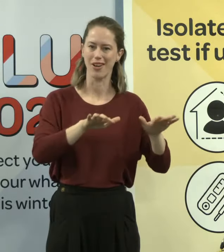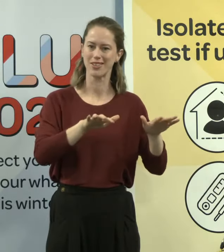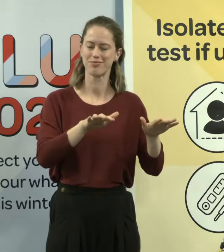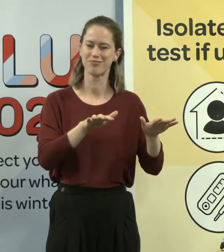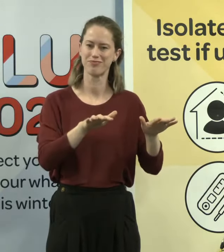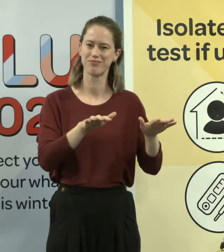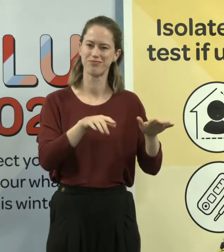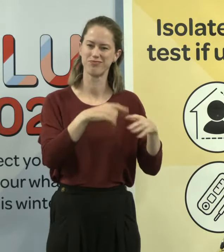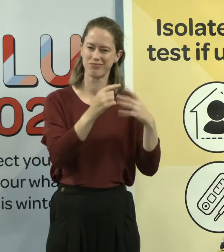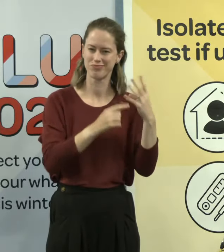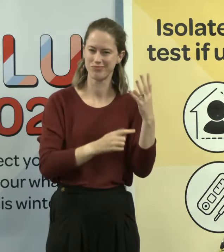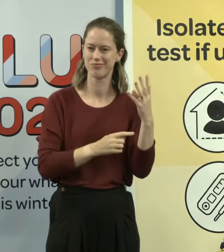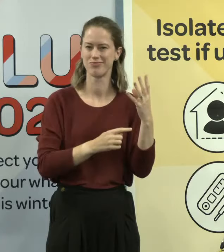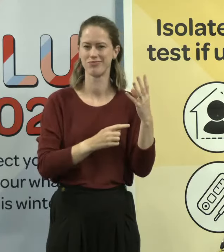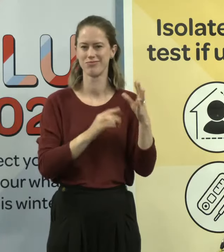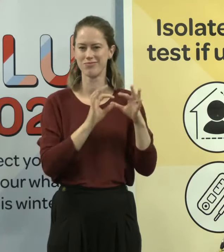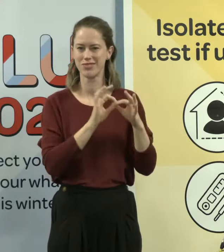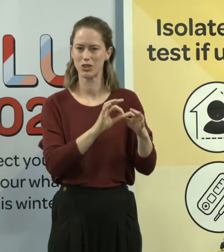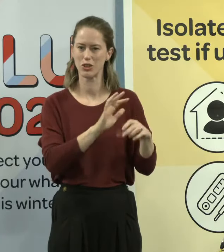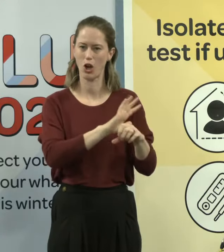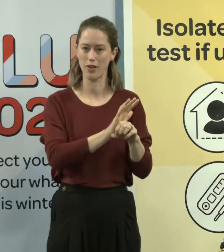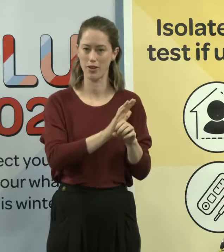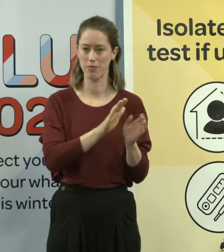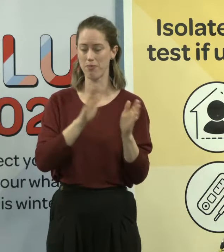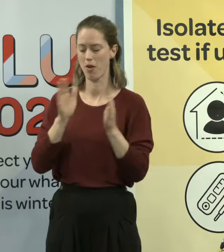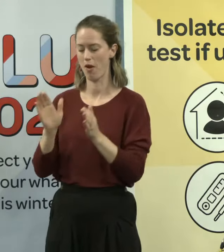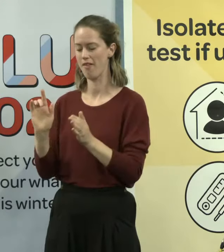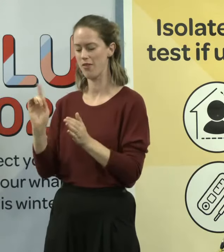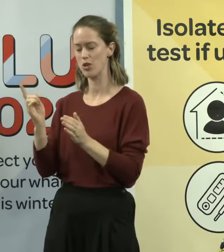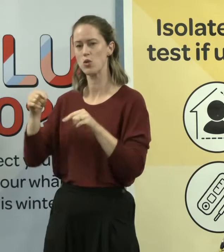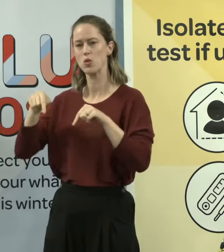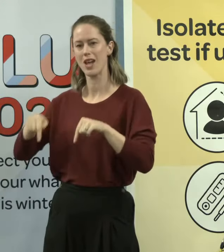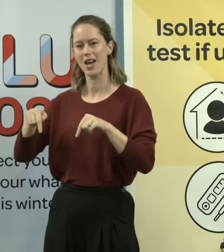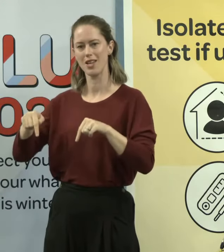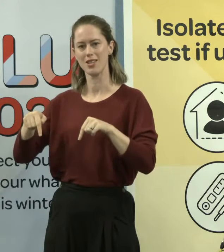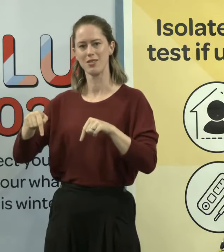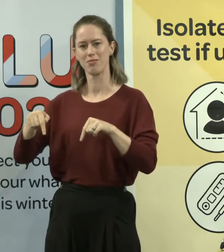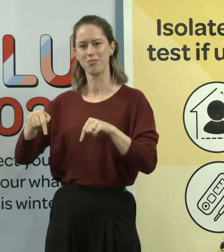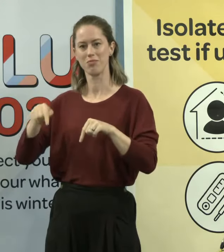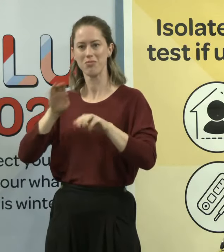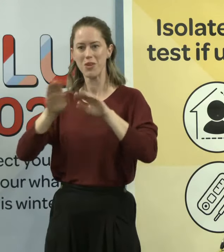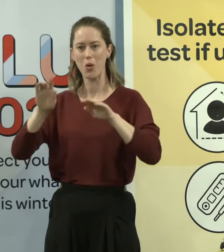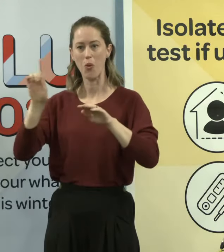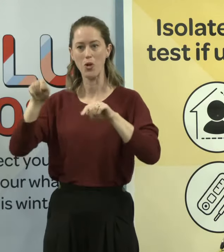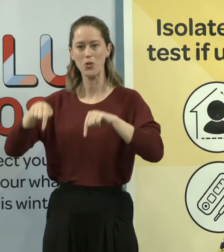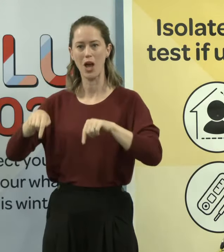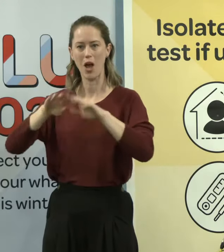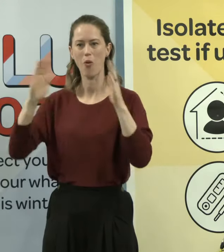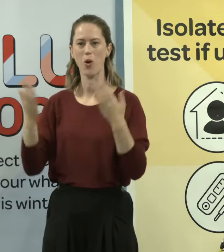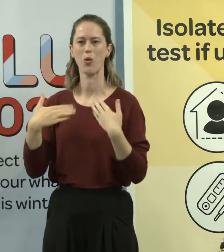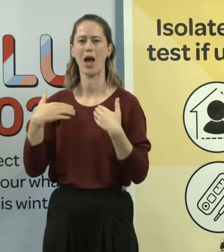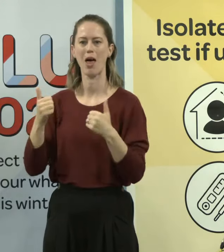a koe mo to hono mai konei i